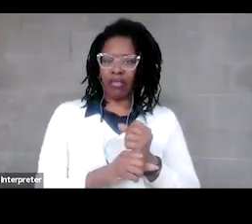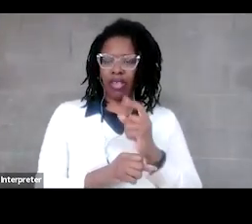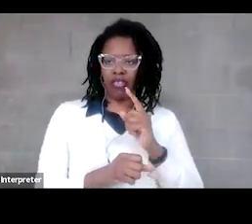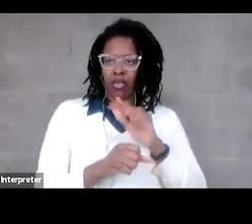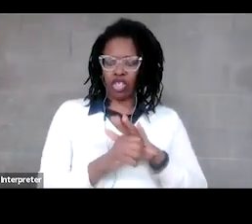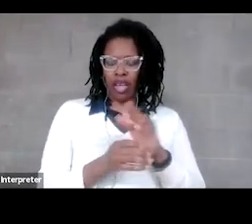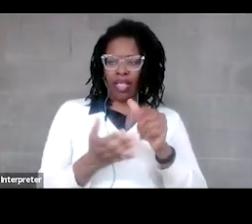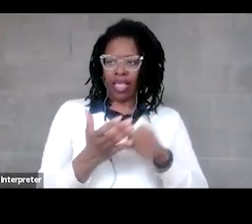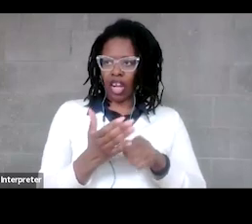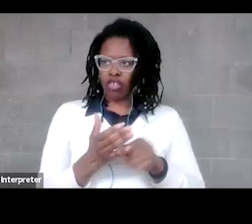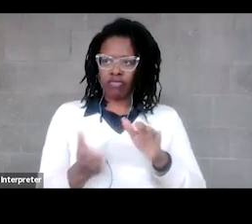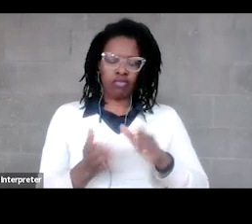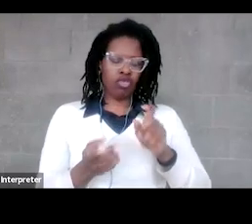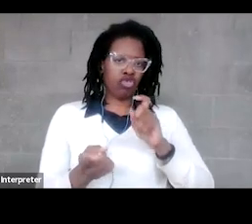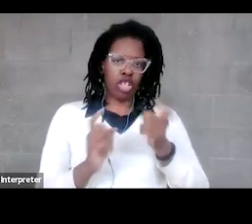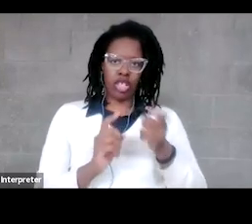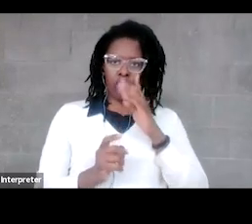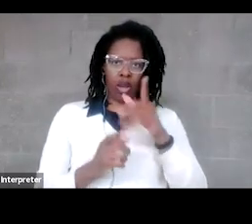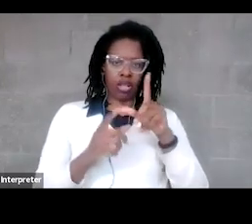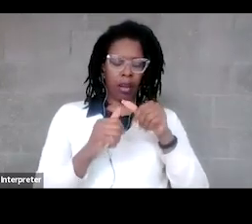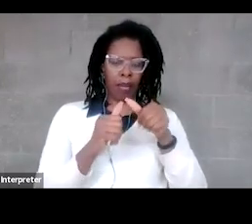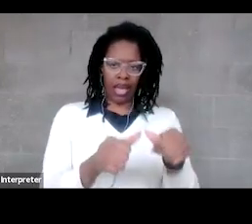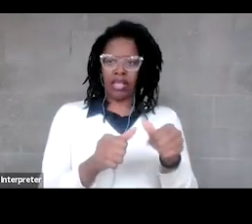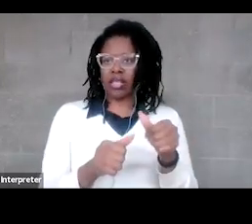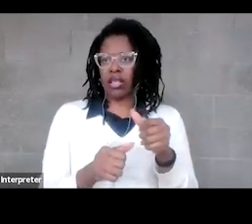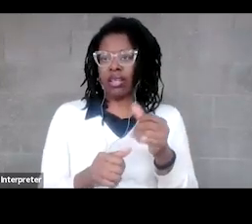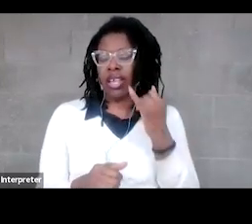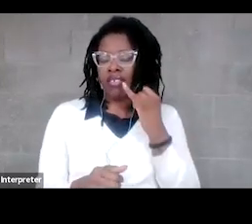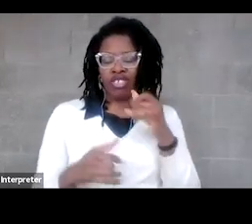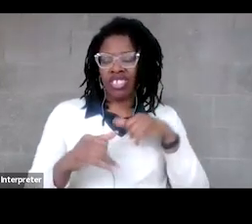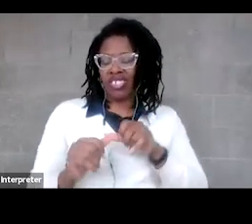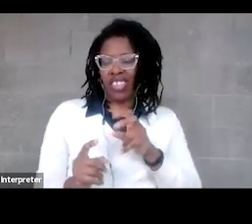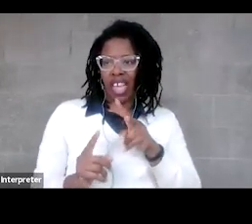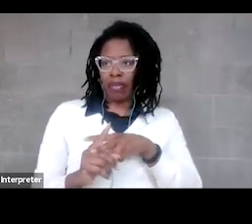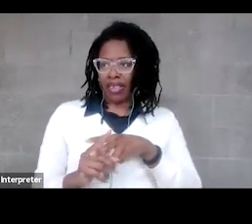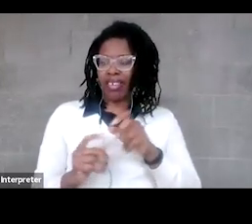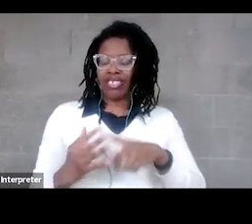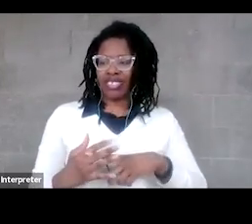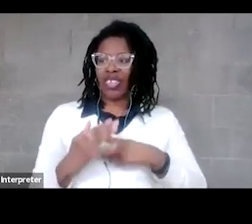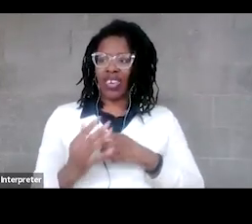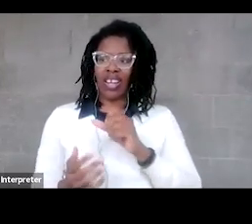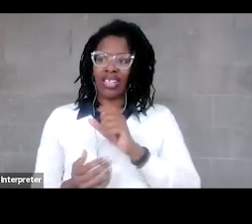cambiar su depósito directo, cuando alguien aún está en la fase de solicitud, pueden iniciar su solicitud de SSDI,